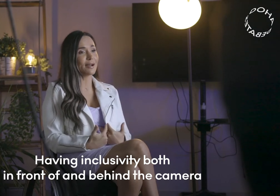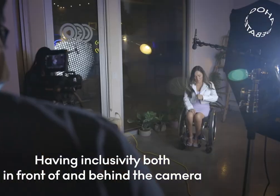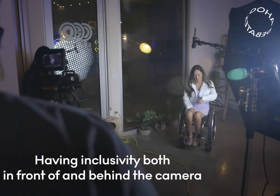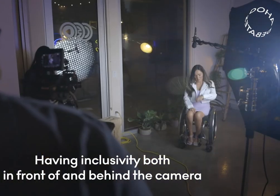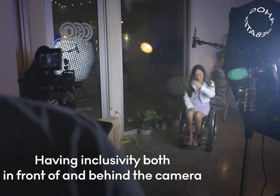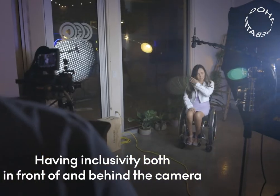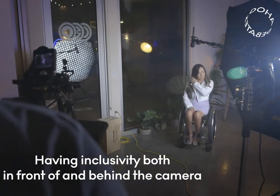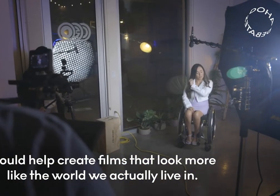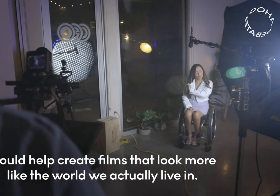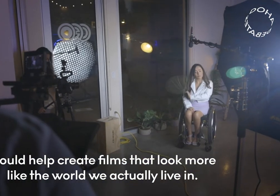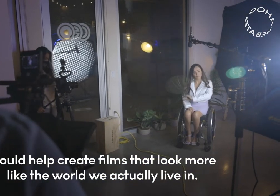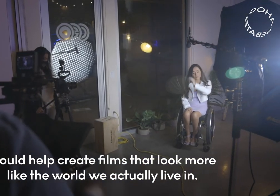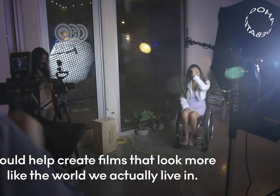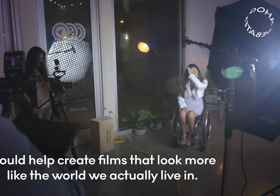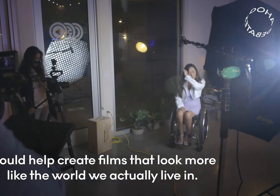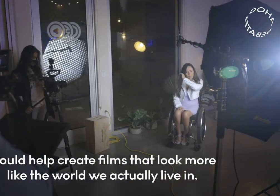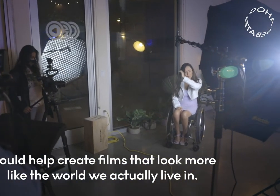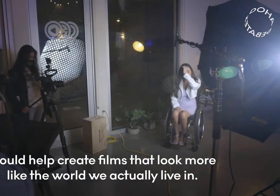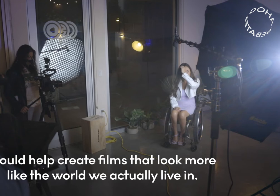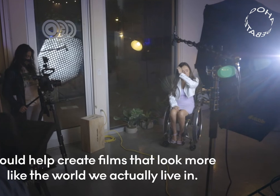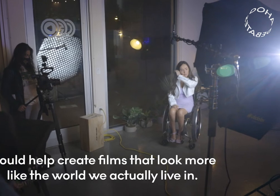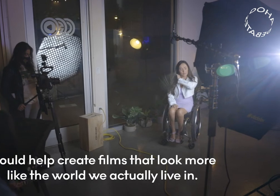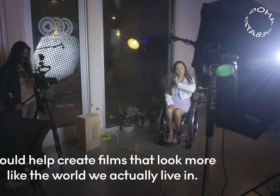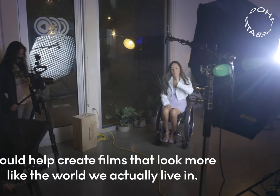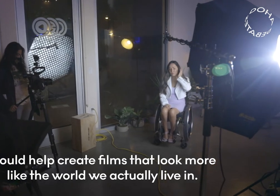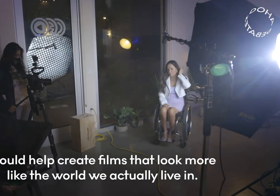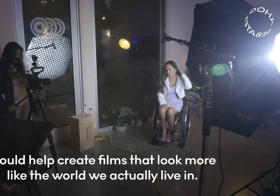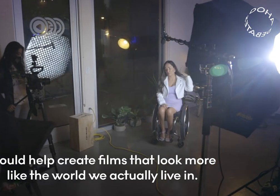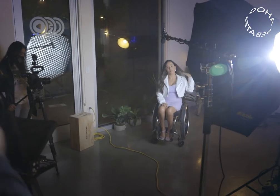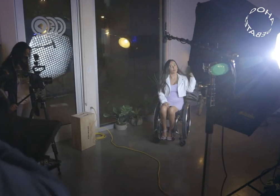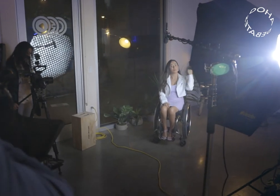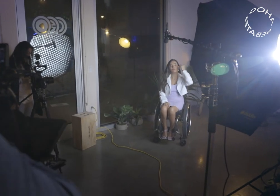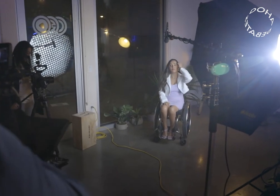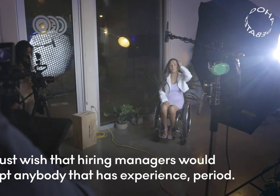أمام الكاميرا وخلفها سيساعد في خلق أفلام تشبه العالم الذي نعيش فيه بالفعل.